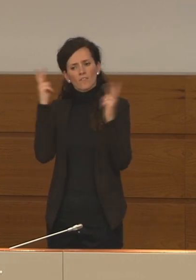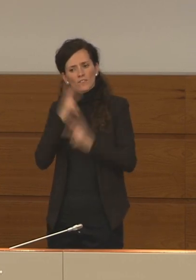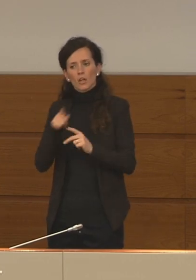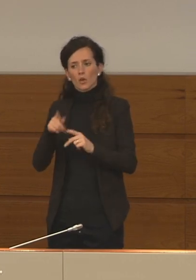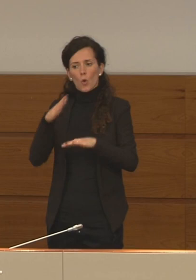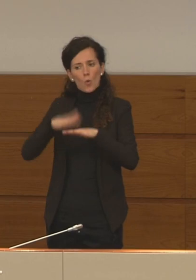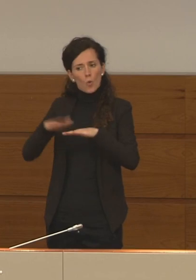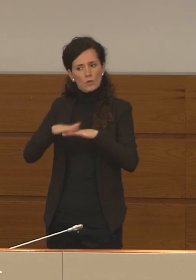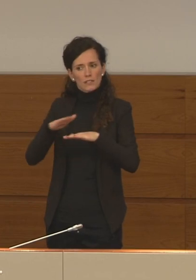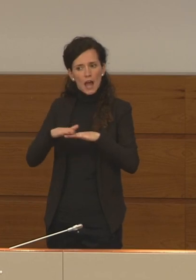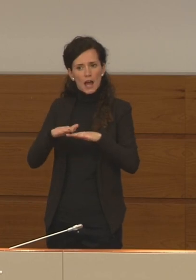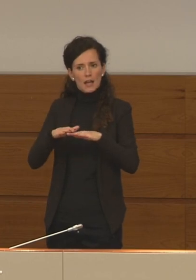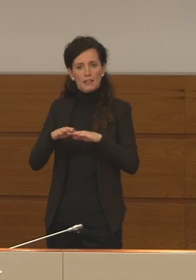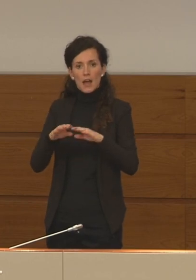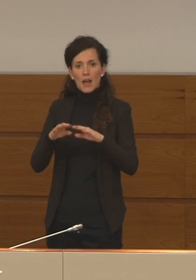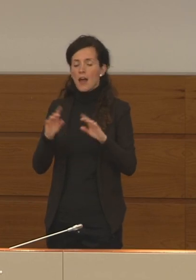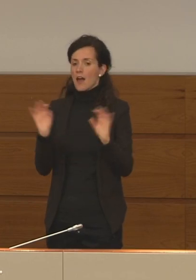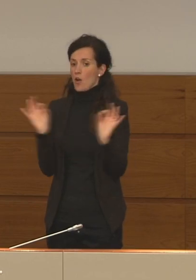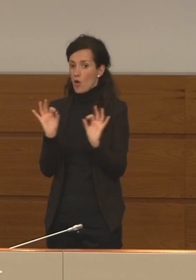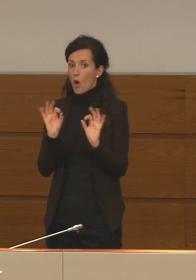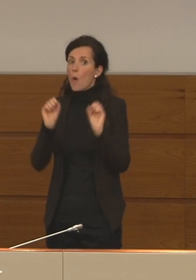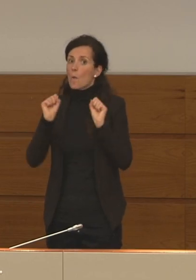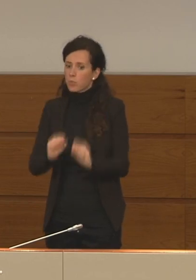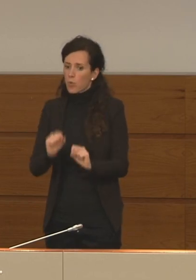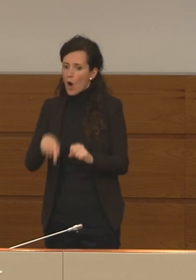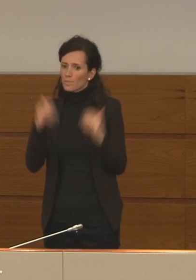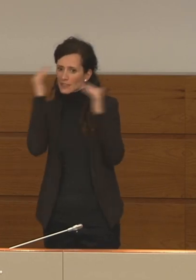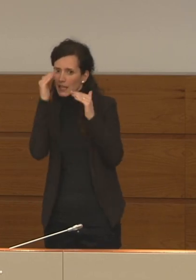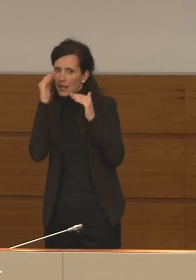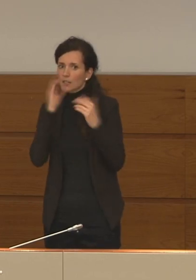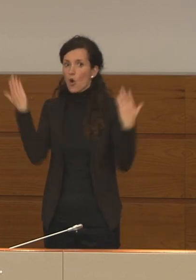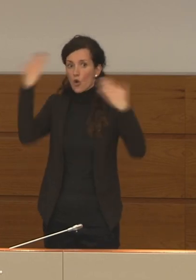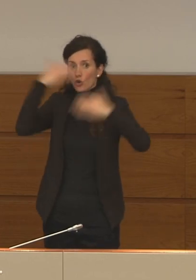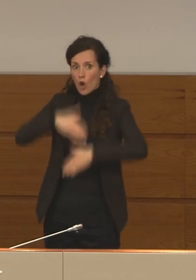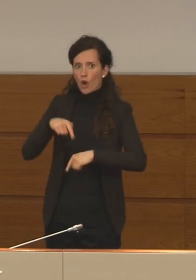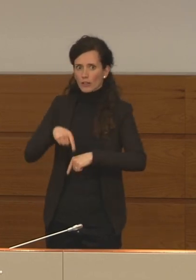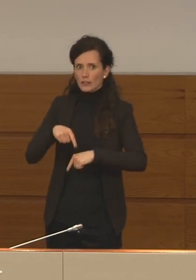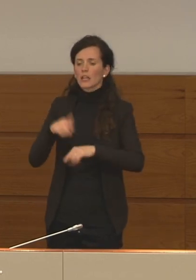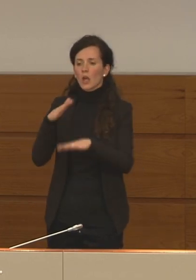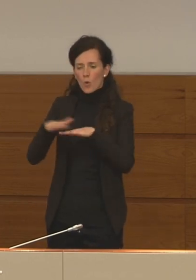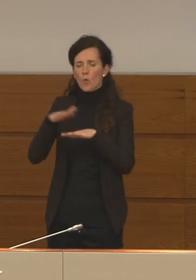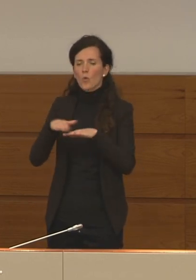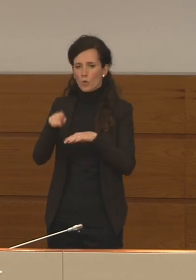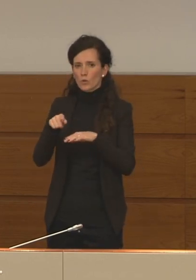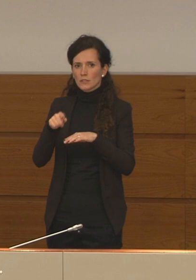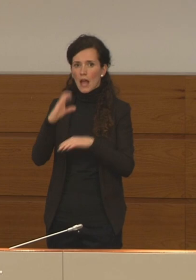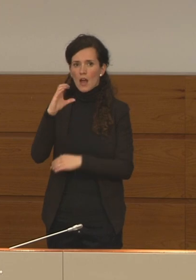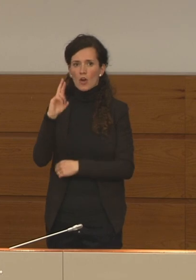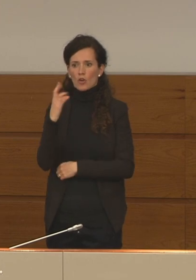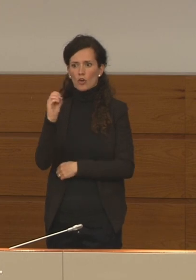essere utilizzata in serata e in nottata perché dovrebbe esserci un movimento di